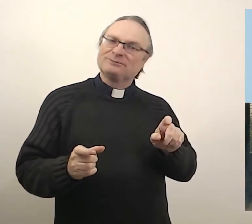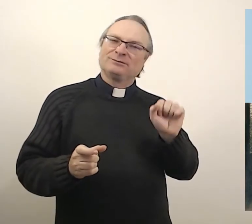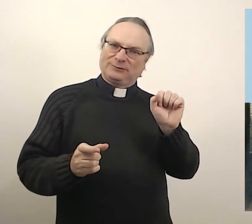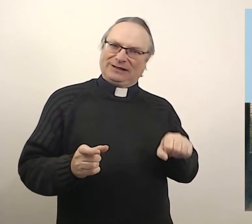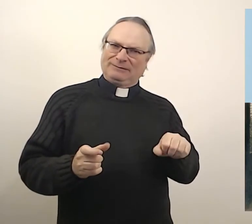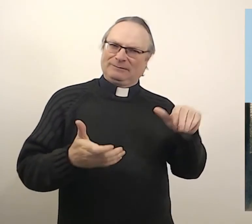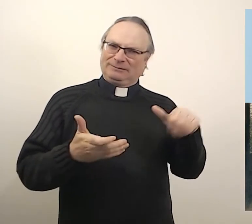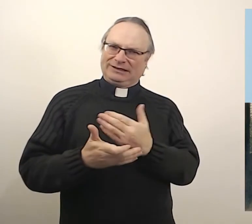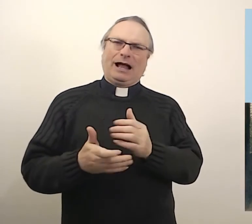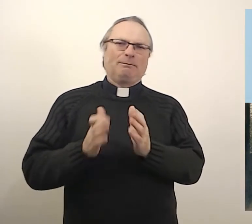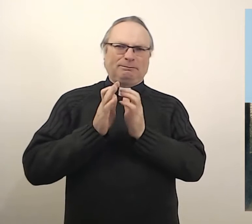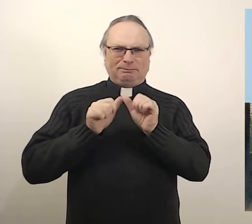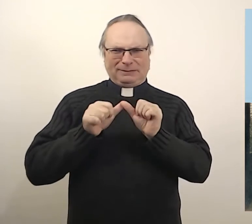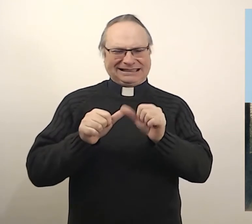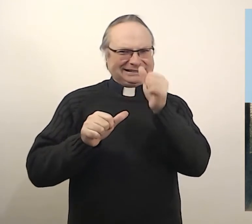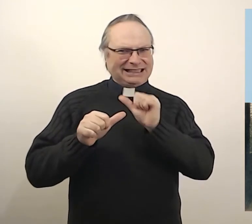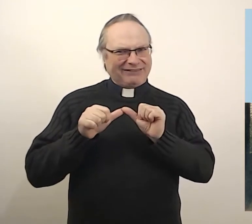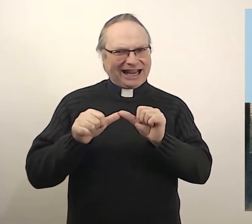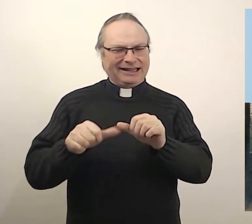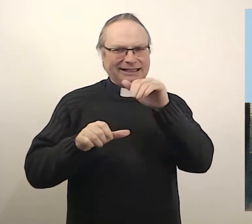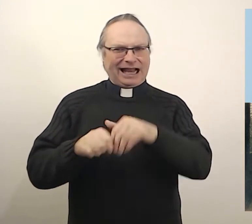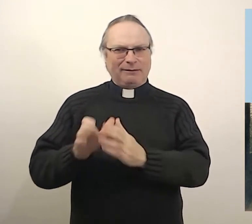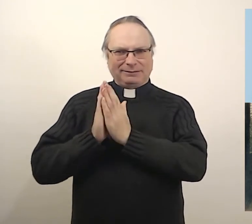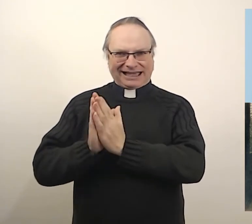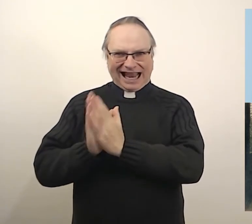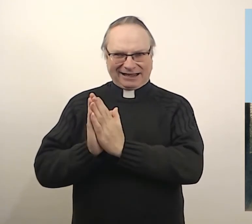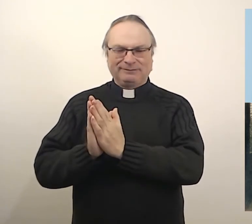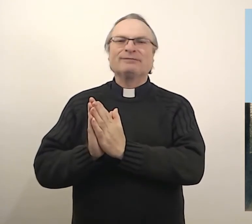Oui, parce qu’il a persévéré dans la prière